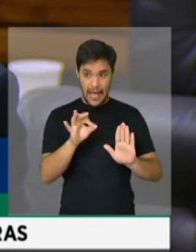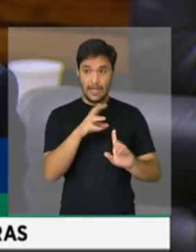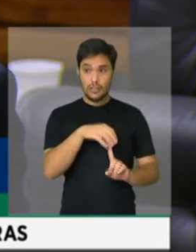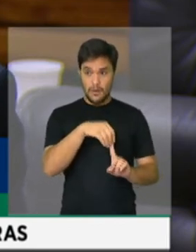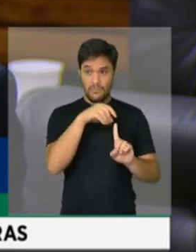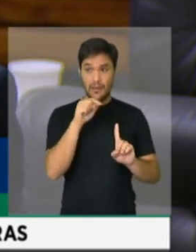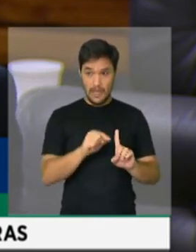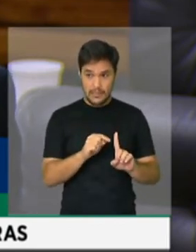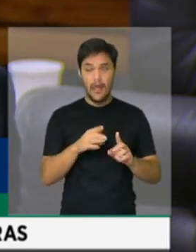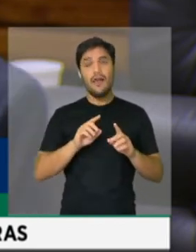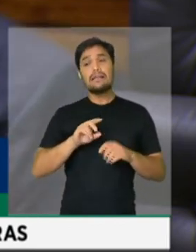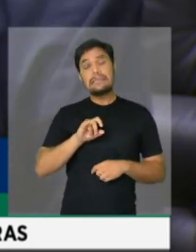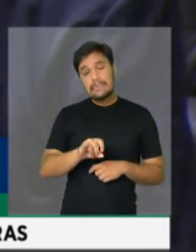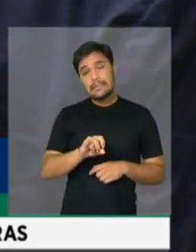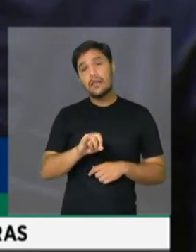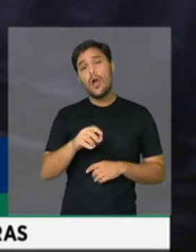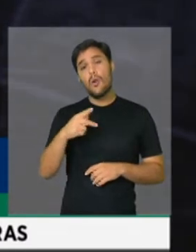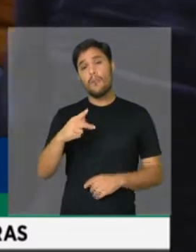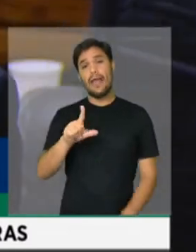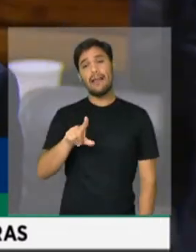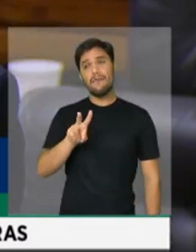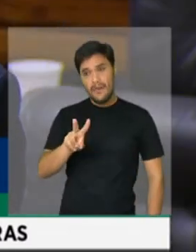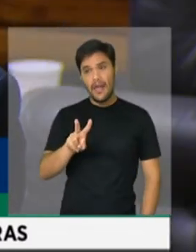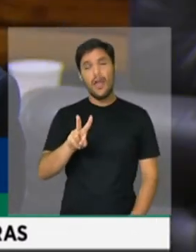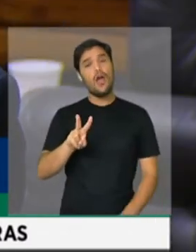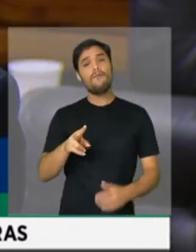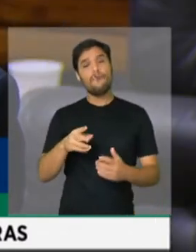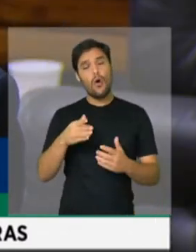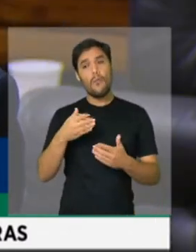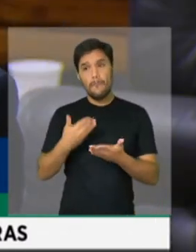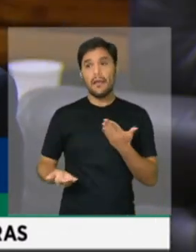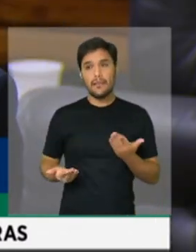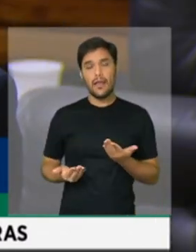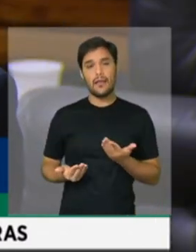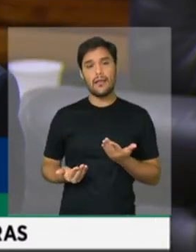DESTAQUE DE PREFERÊNCIA, VAMOS VOTAR CONTRA O PLV PORQUE É IMPORTANTE QUE AS PESSOAS SAIBAM QUE MUITA GENTE